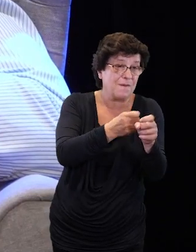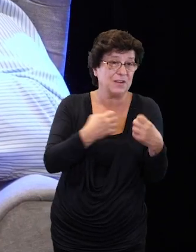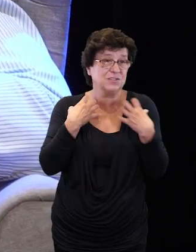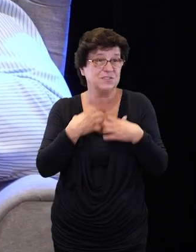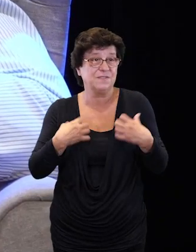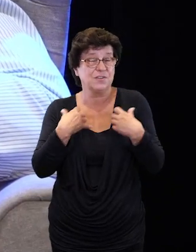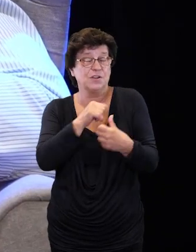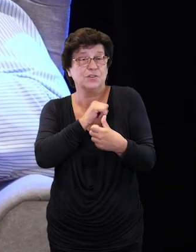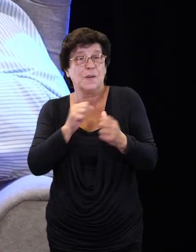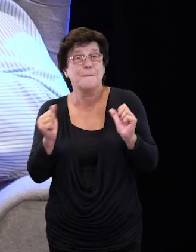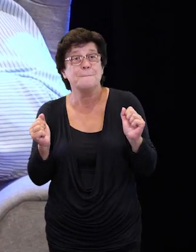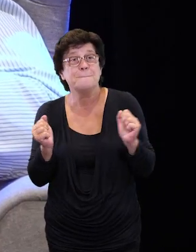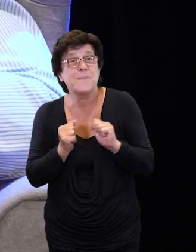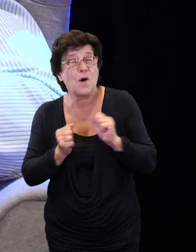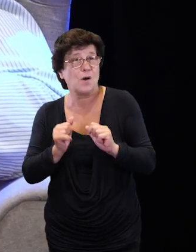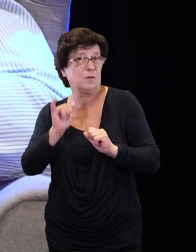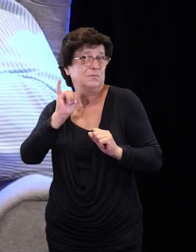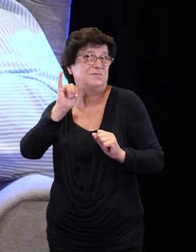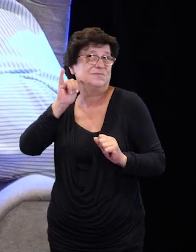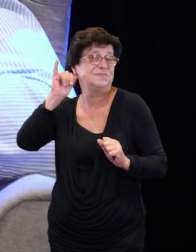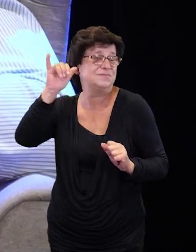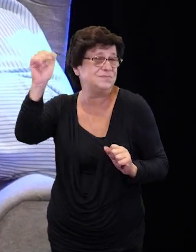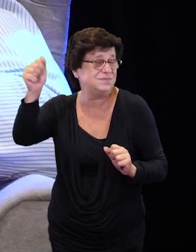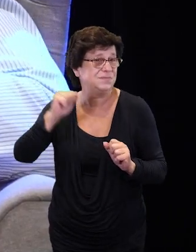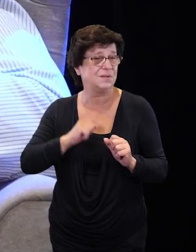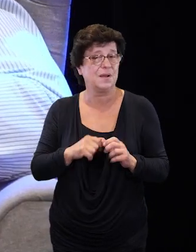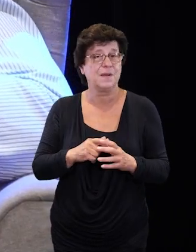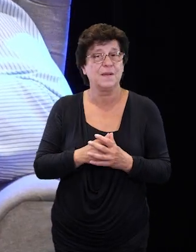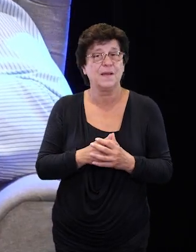tego huku, tych strzałów i tak dalej. Tam jest parę takich problemów, które przemyciłem, owszem,